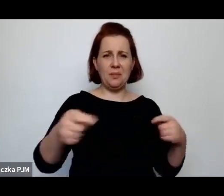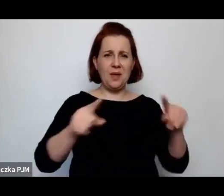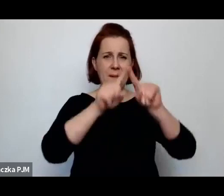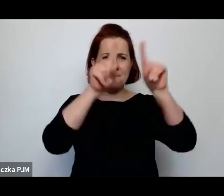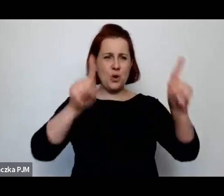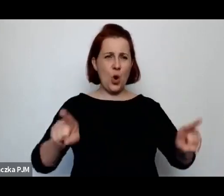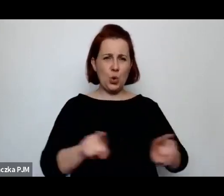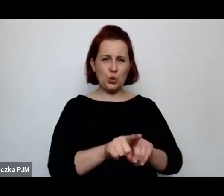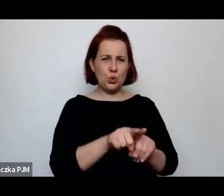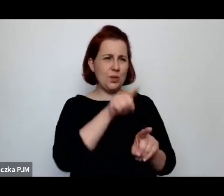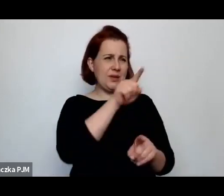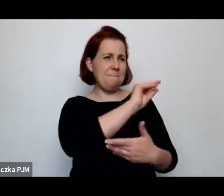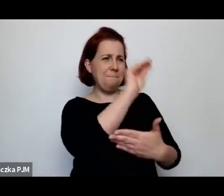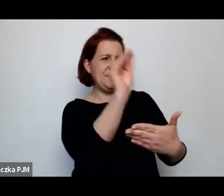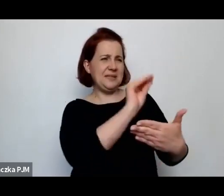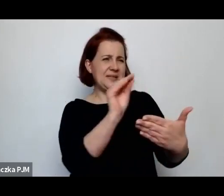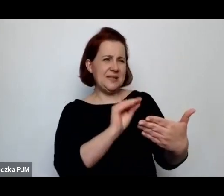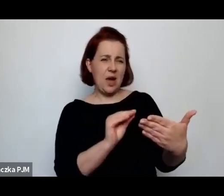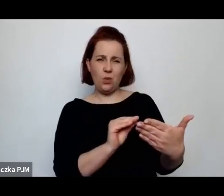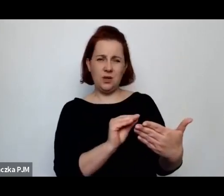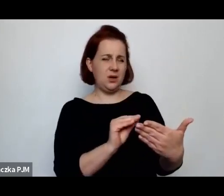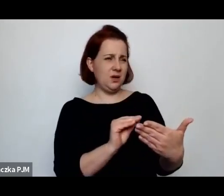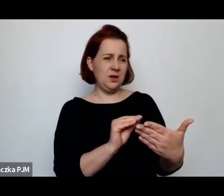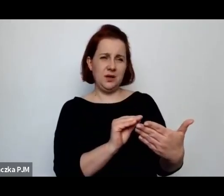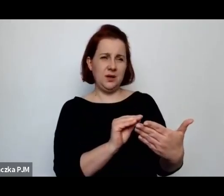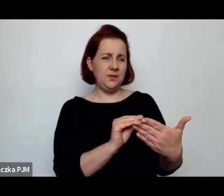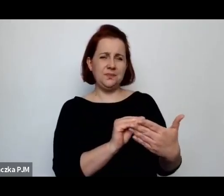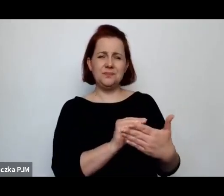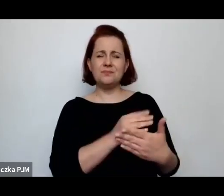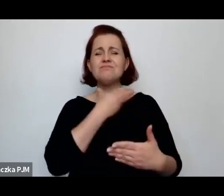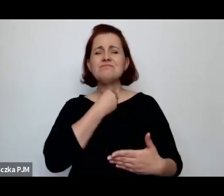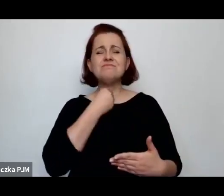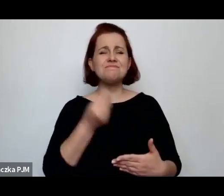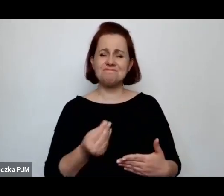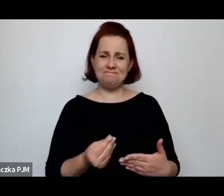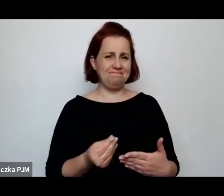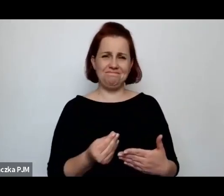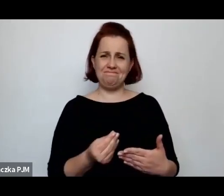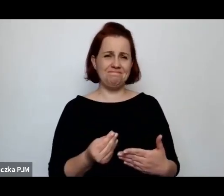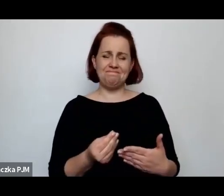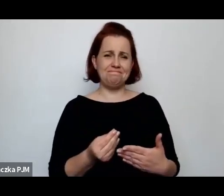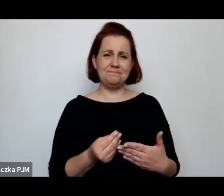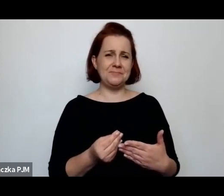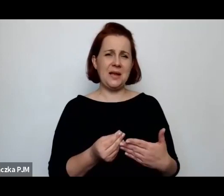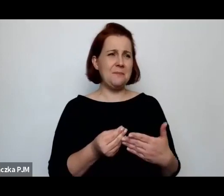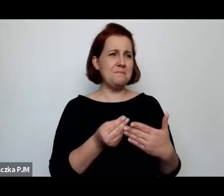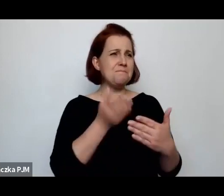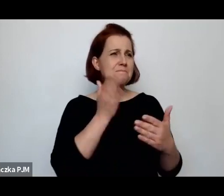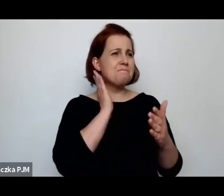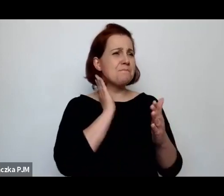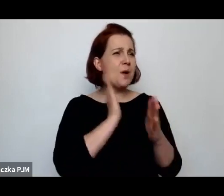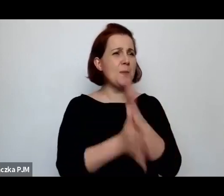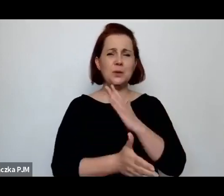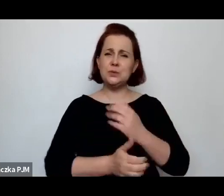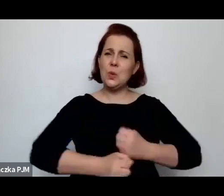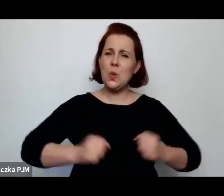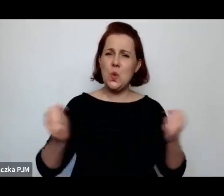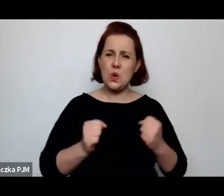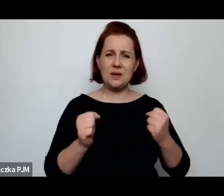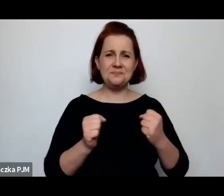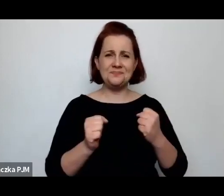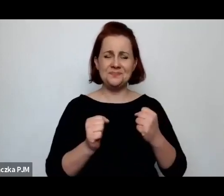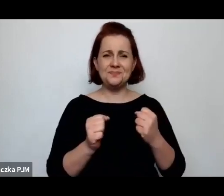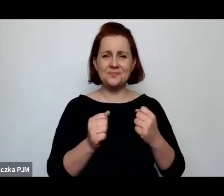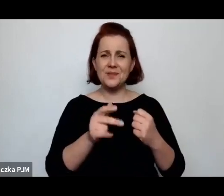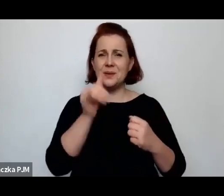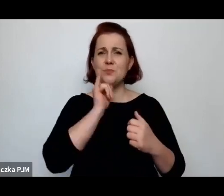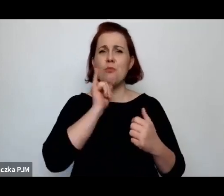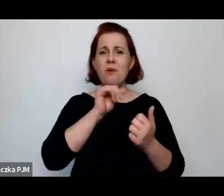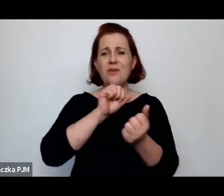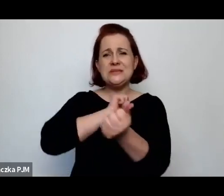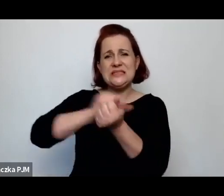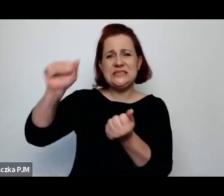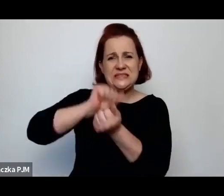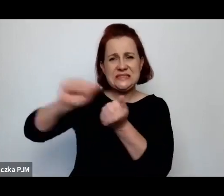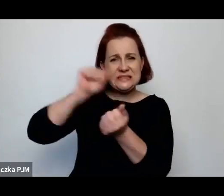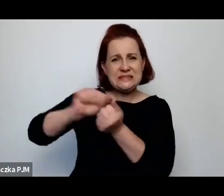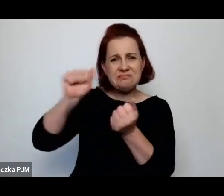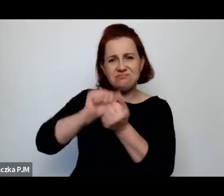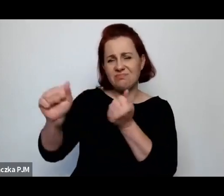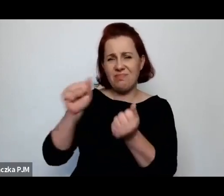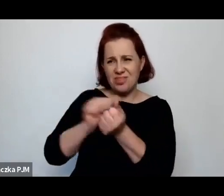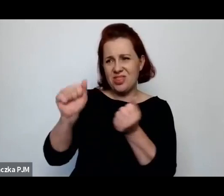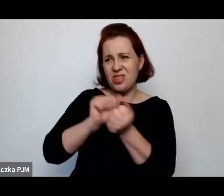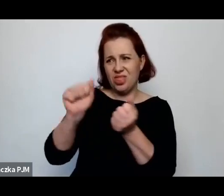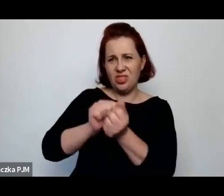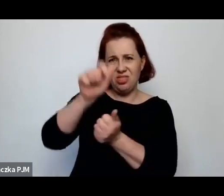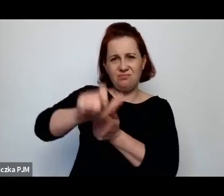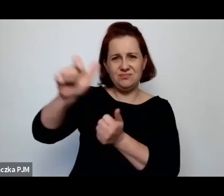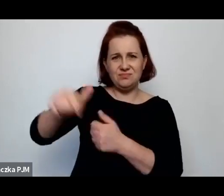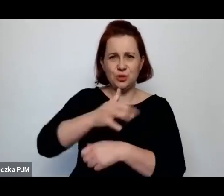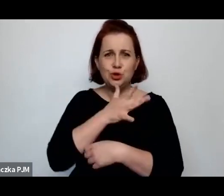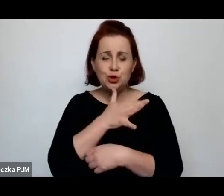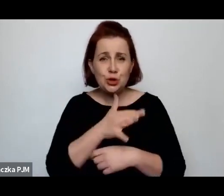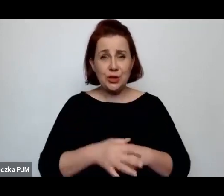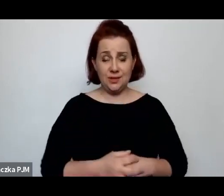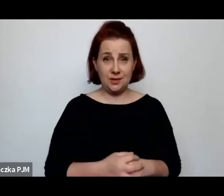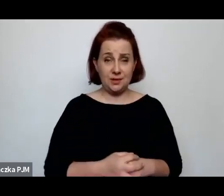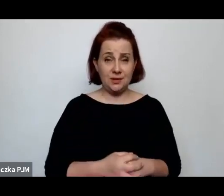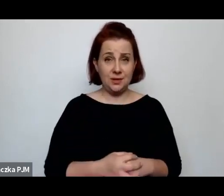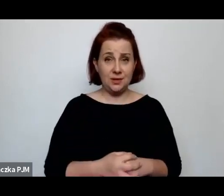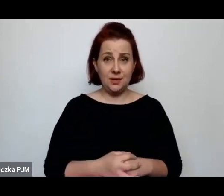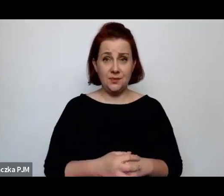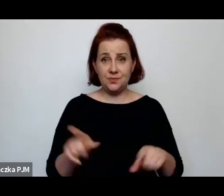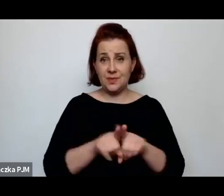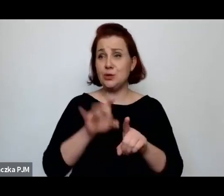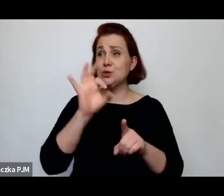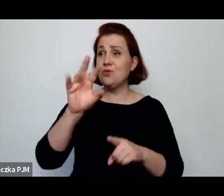które są takim przykładem bezpardonowej walki z żydami i z systemem religijnym.